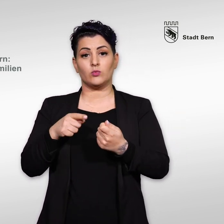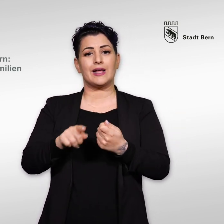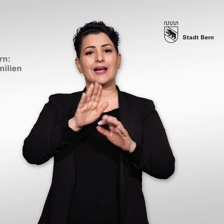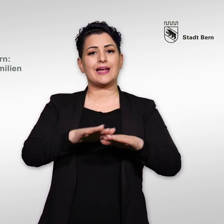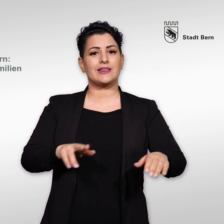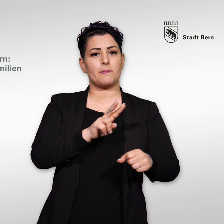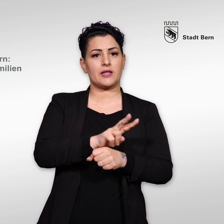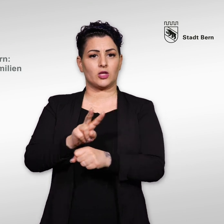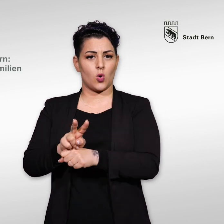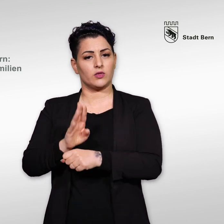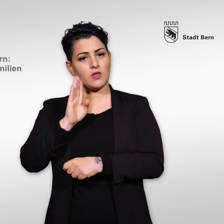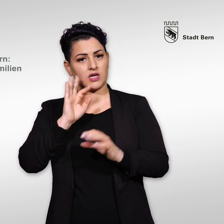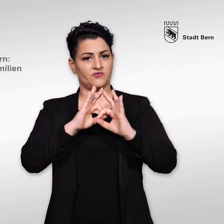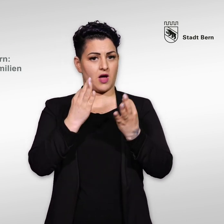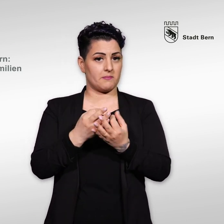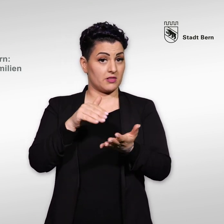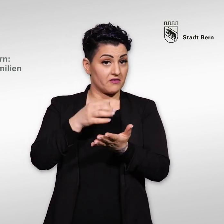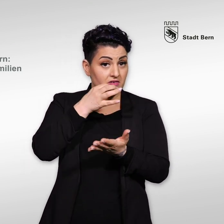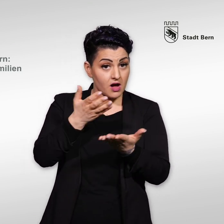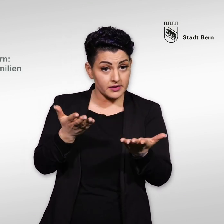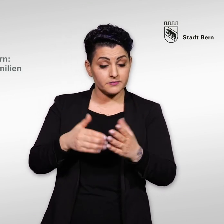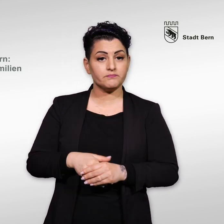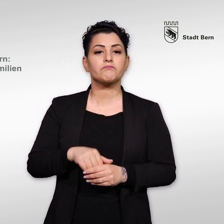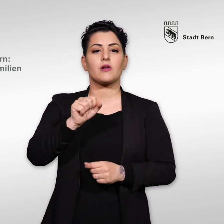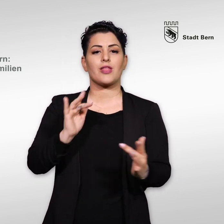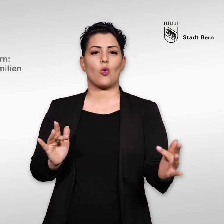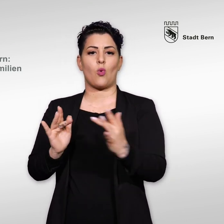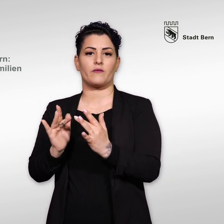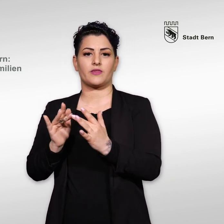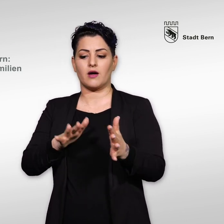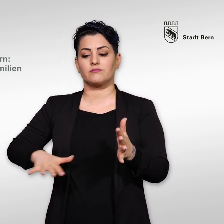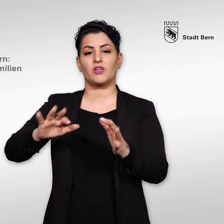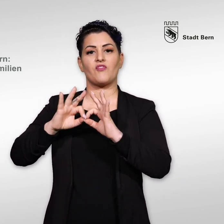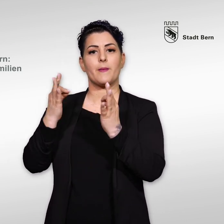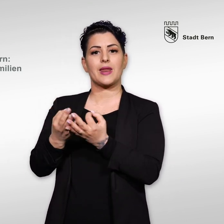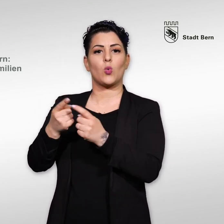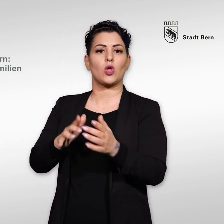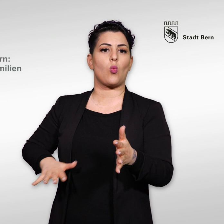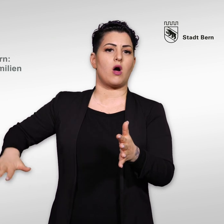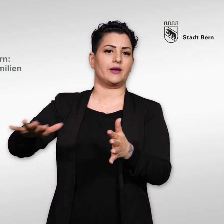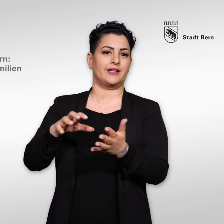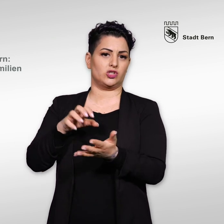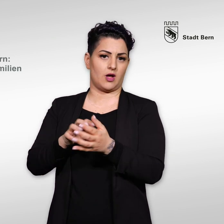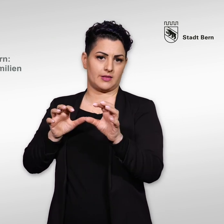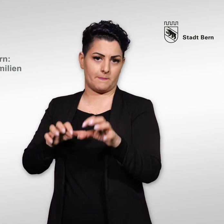der Kinderbetreuung bei Tagesfamilien? Melden Sie sich bei Familie & Quartier Stadt Bern.